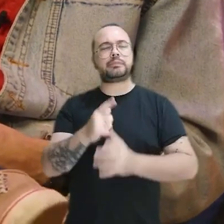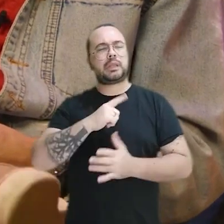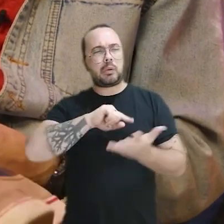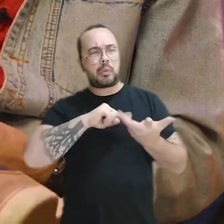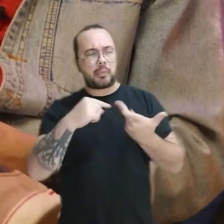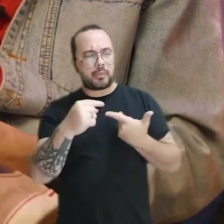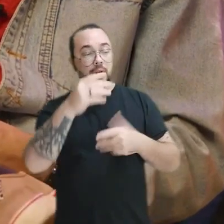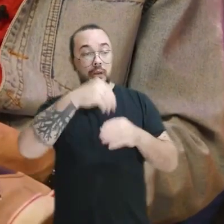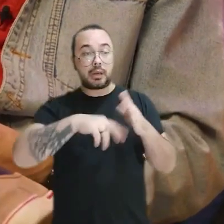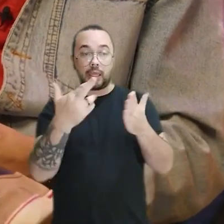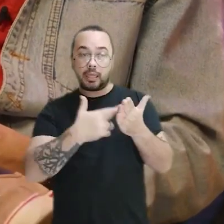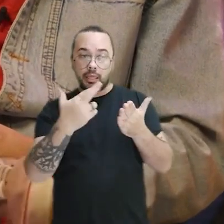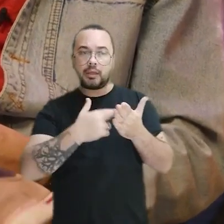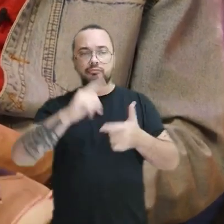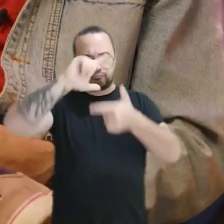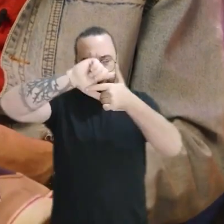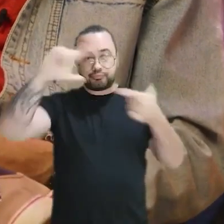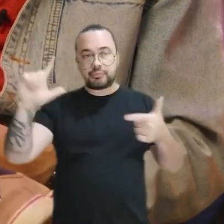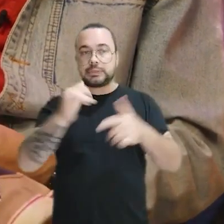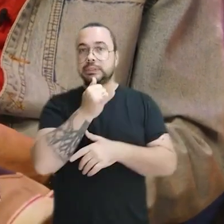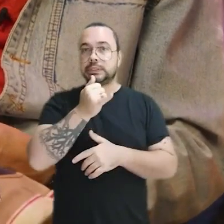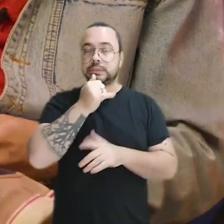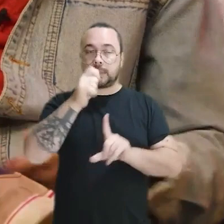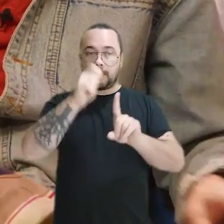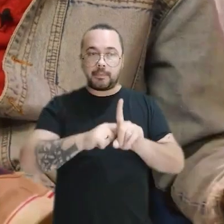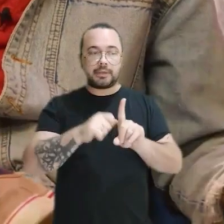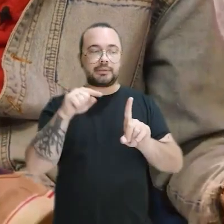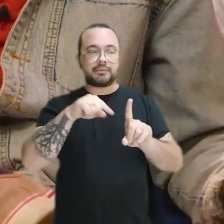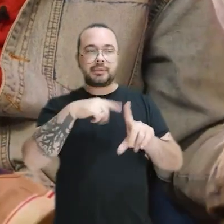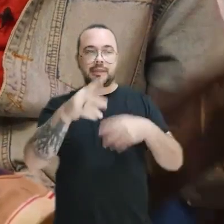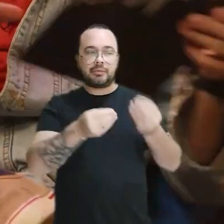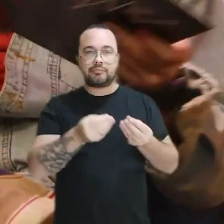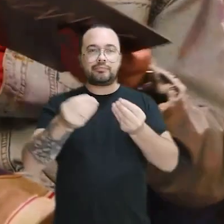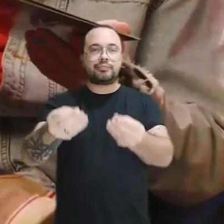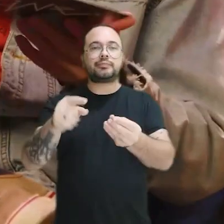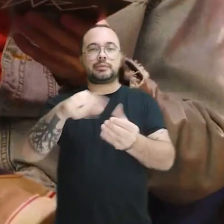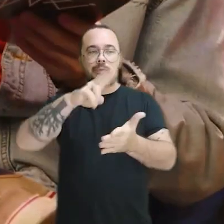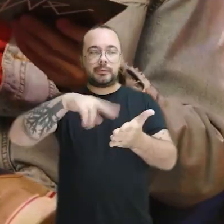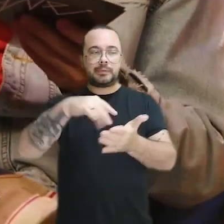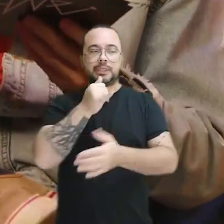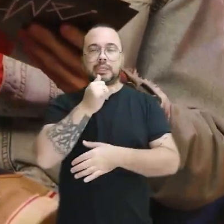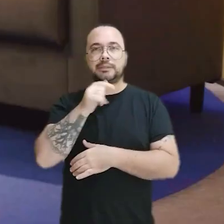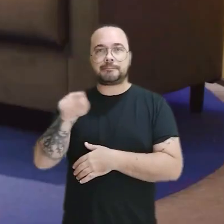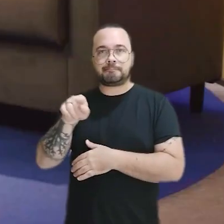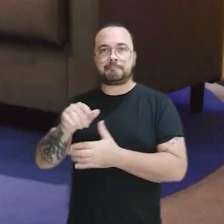da caixa, que, por exemplo, tem meses que a gente manda brinde, né, pros leitores. Por exemplo, esse aqui que eu trouxe, isso aqui é um jogo